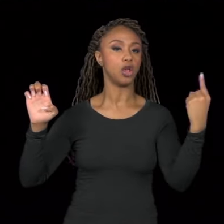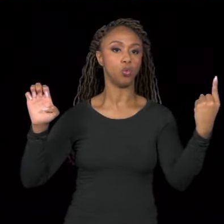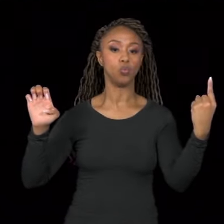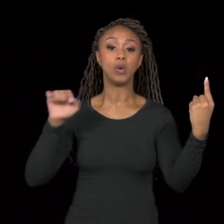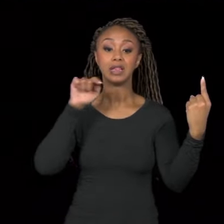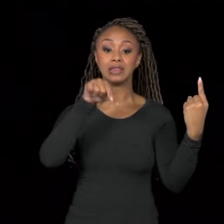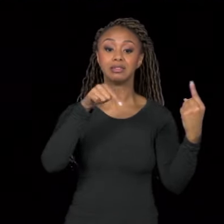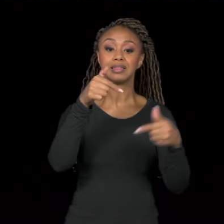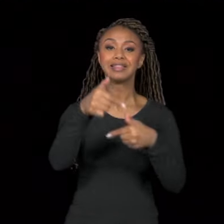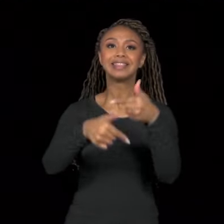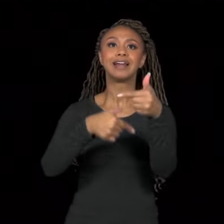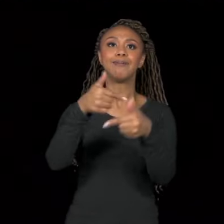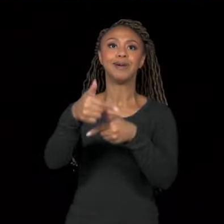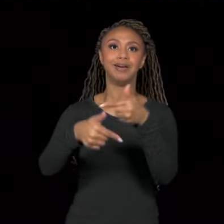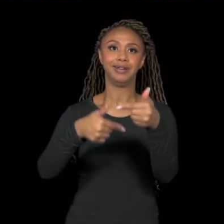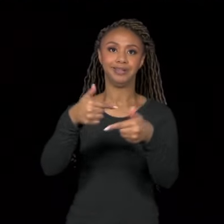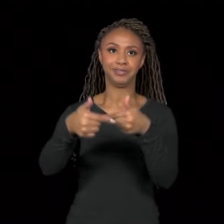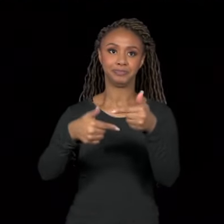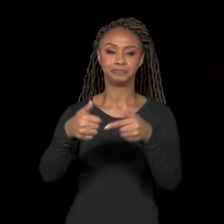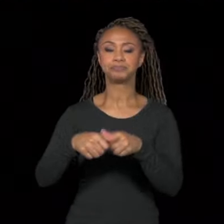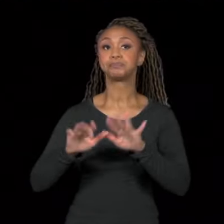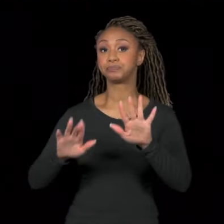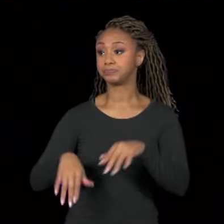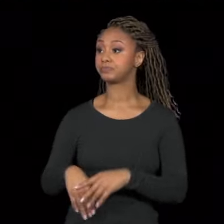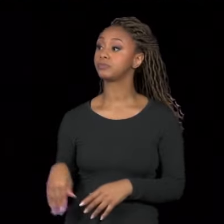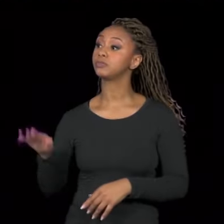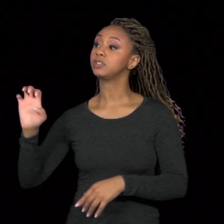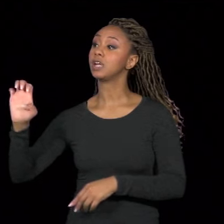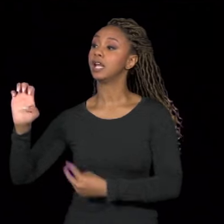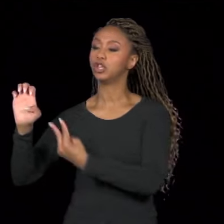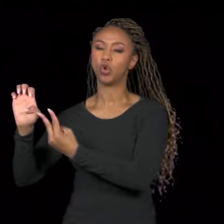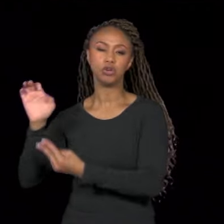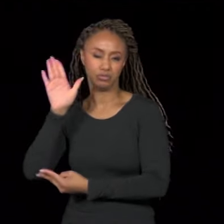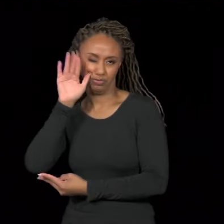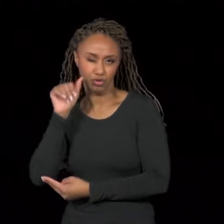EU TENHO QUE O FUNCIONÁRIO "E2" SE RELACIONA, OU